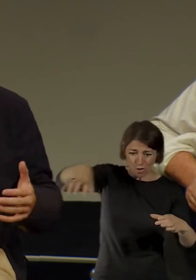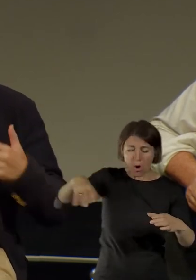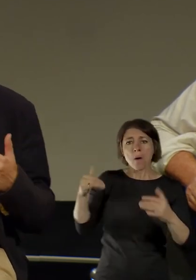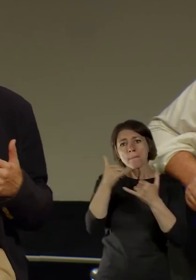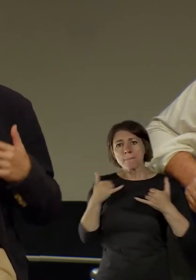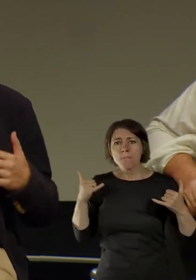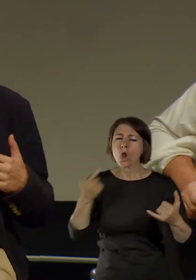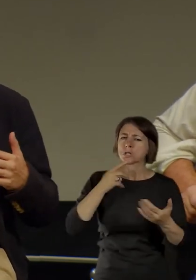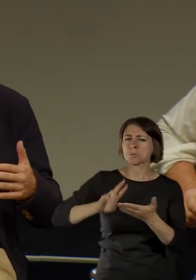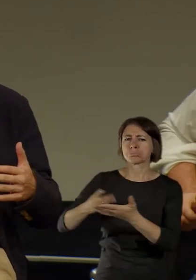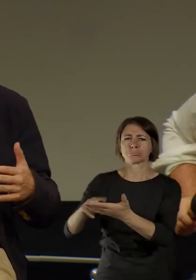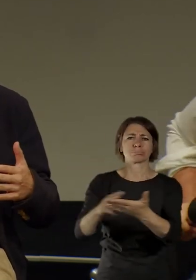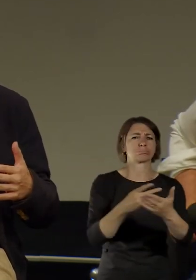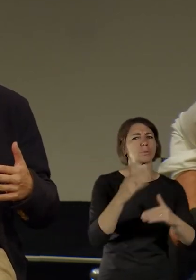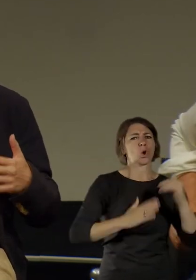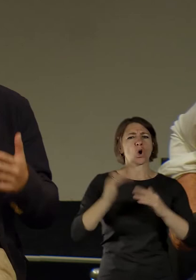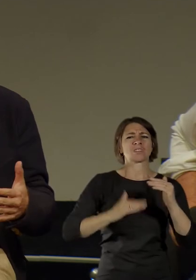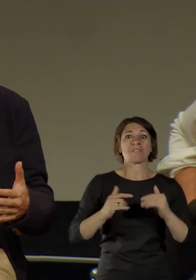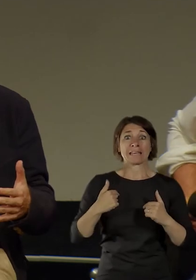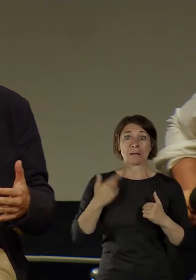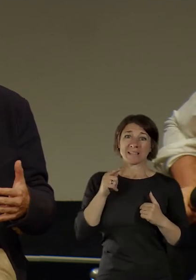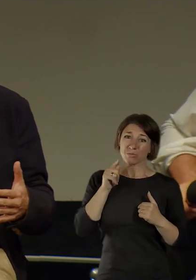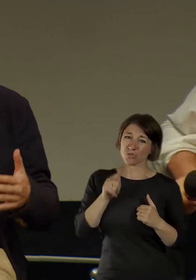Já si myslím, že by to byla chyba. Ale to může být výsledek diskuse.